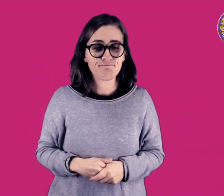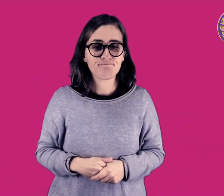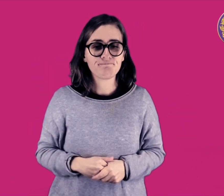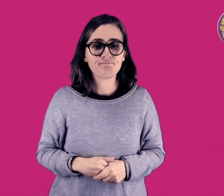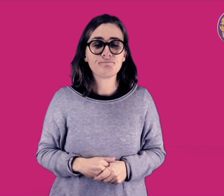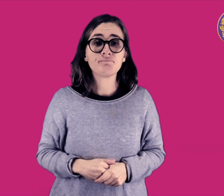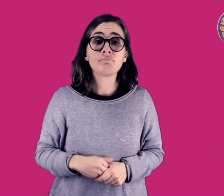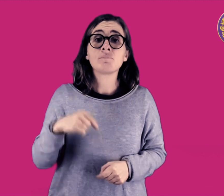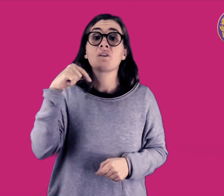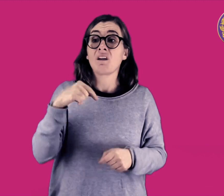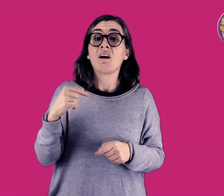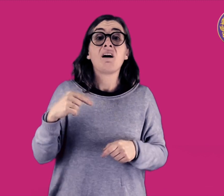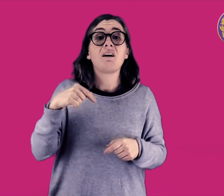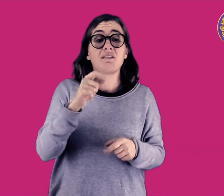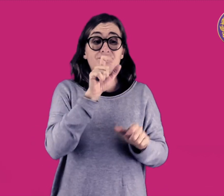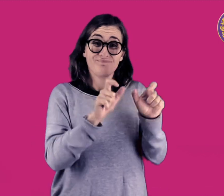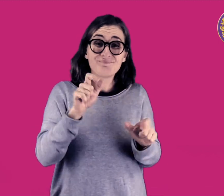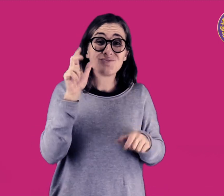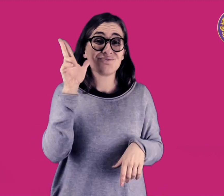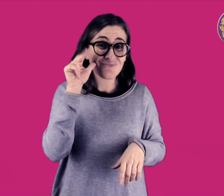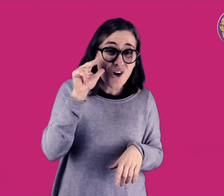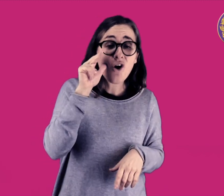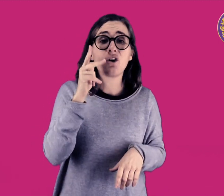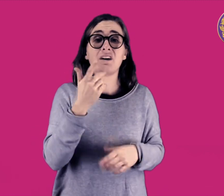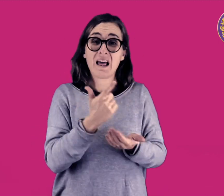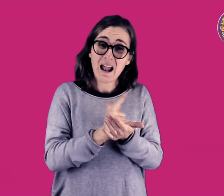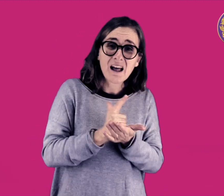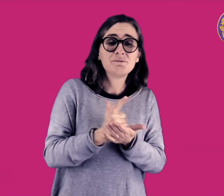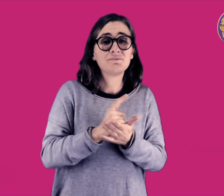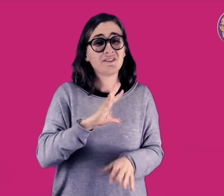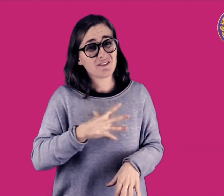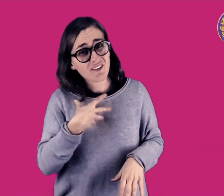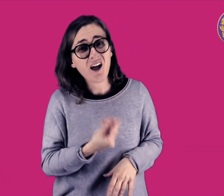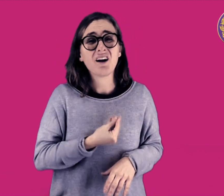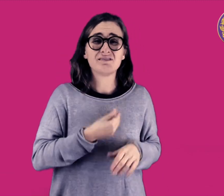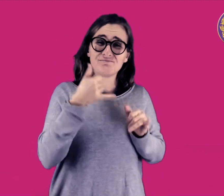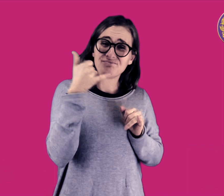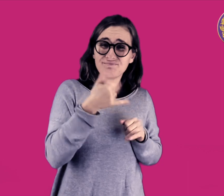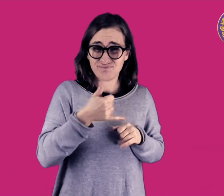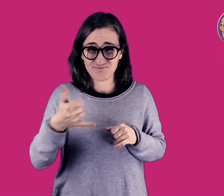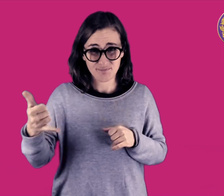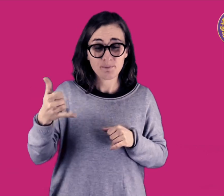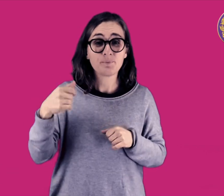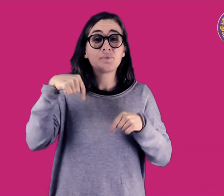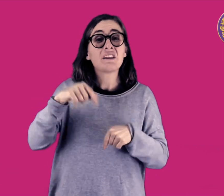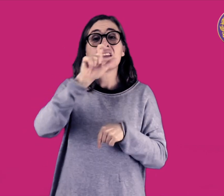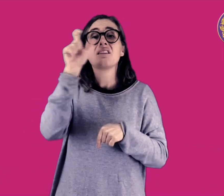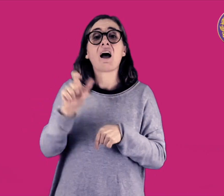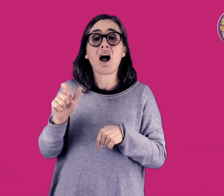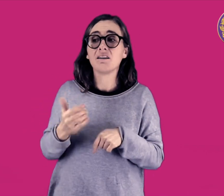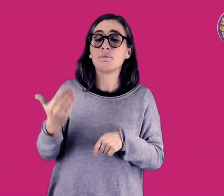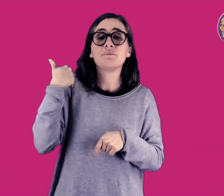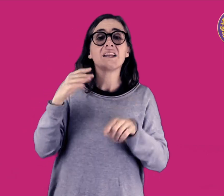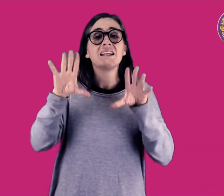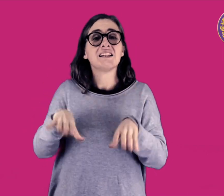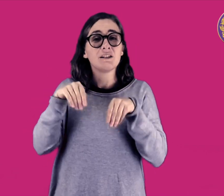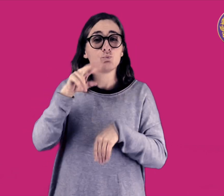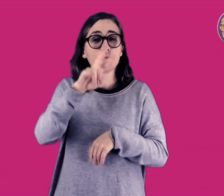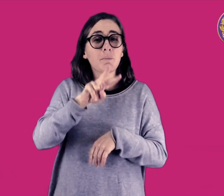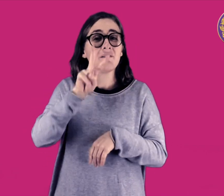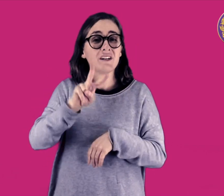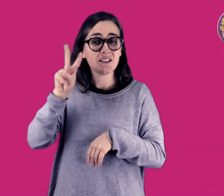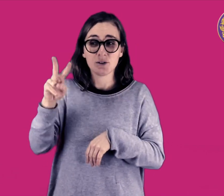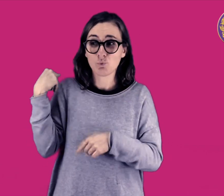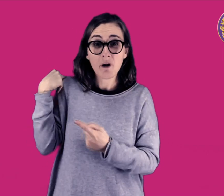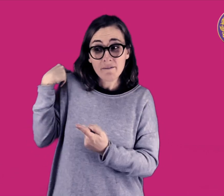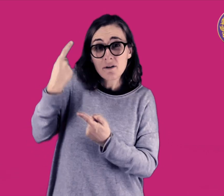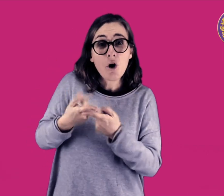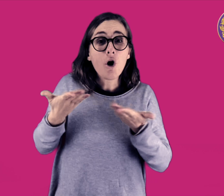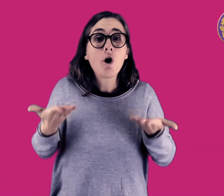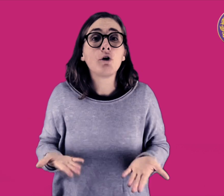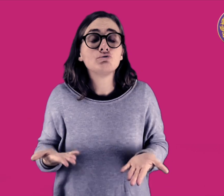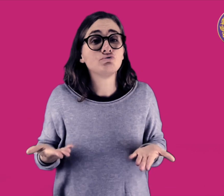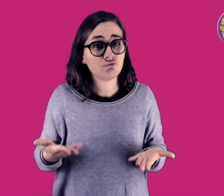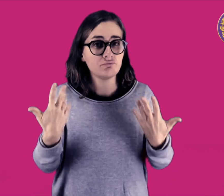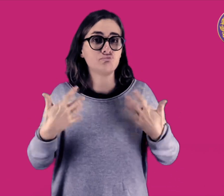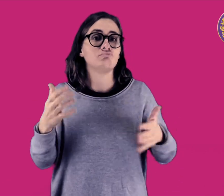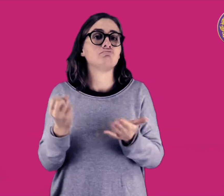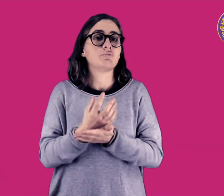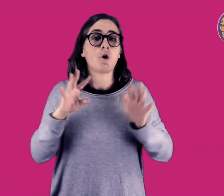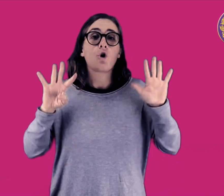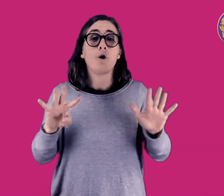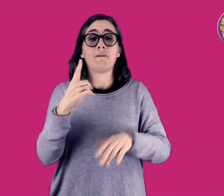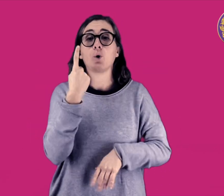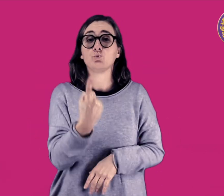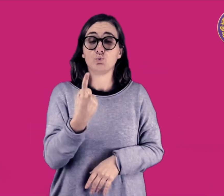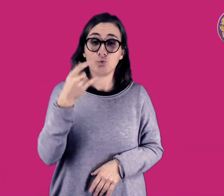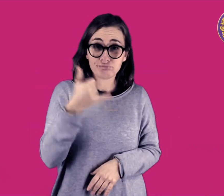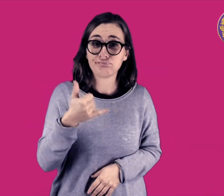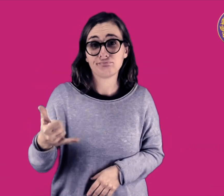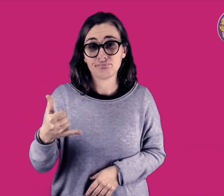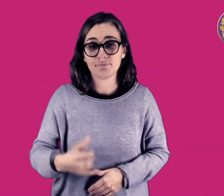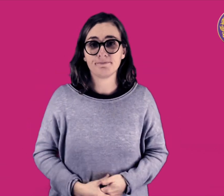Dall’inizio del 2022 sono 91 nel nostro Paese i femminicidi, lesbicidi e transcidi.